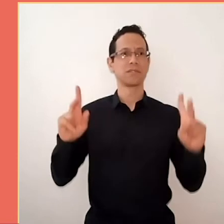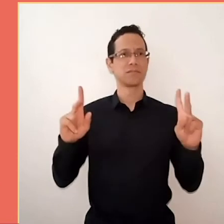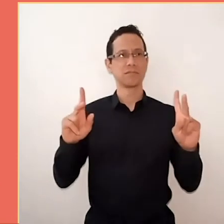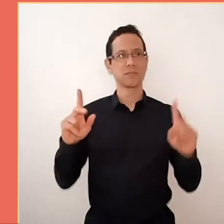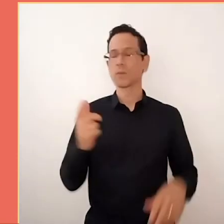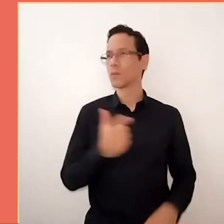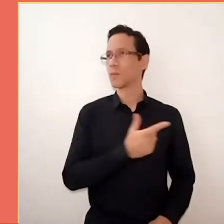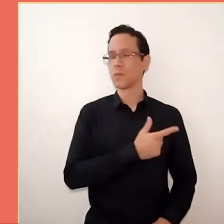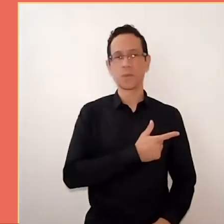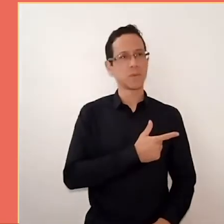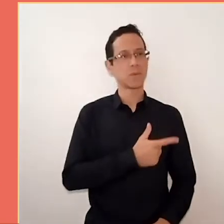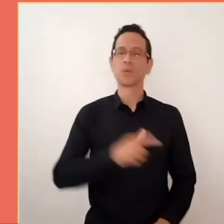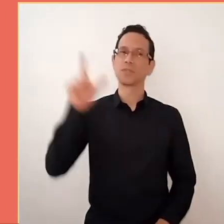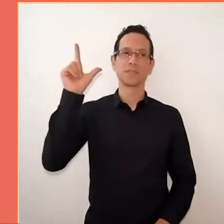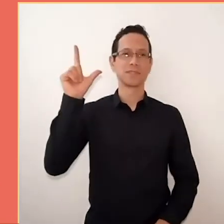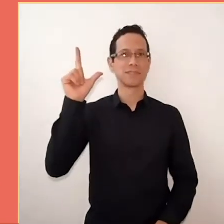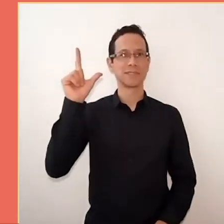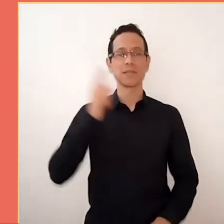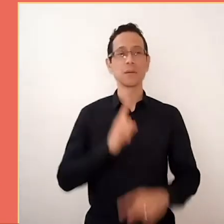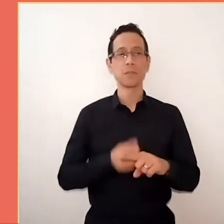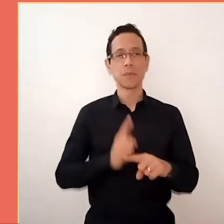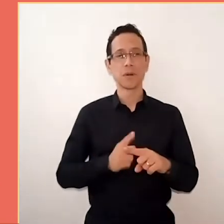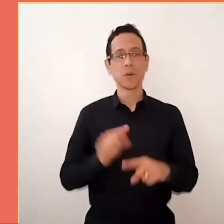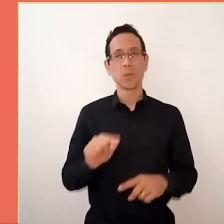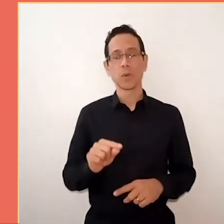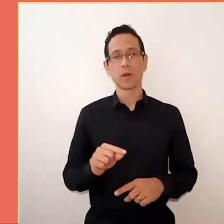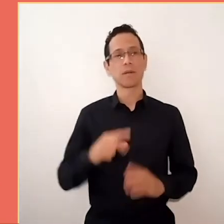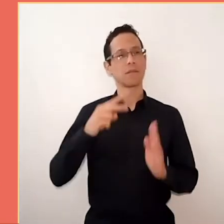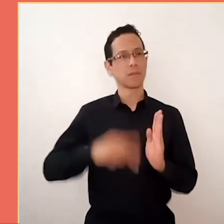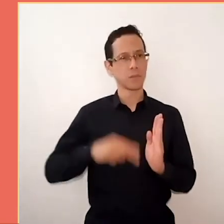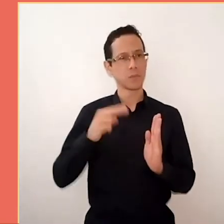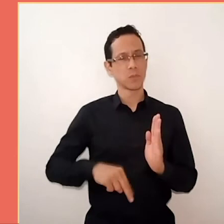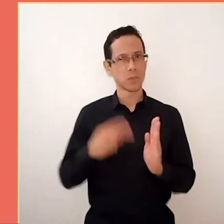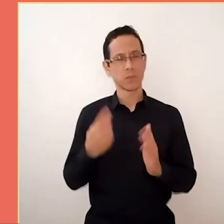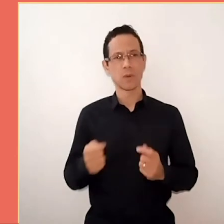Porque é a ideia pragmática da leitura, é a ideia do controle do leitor,